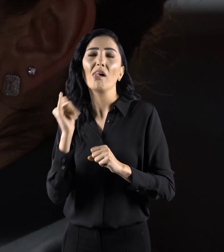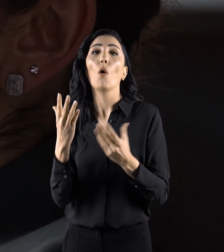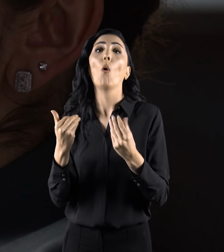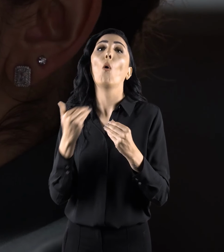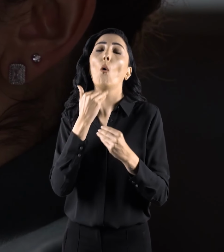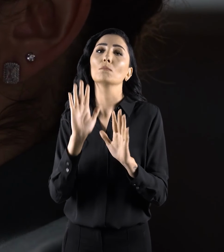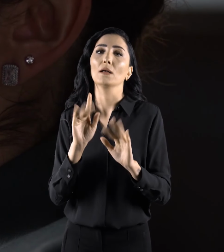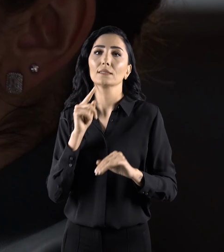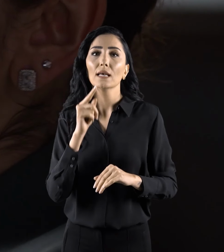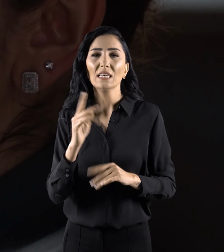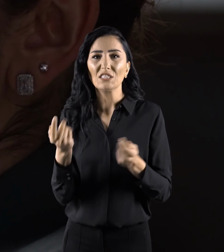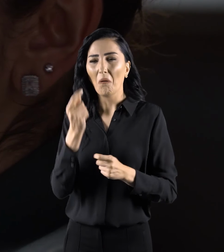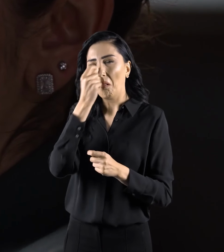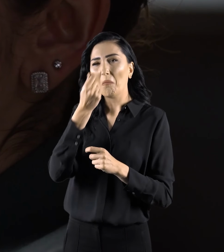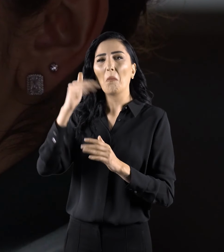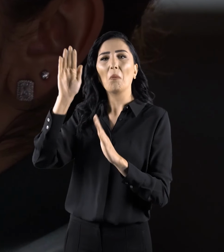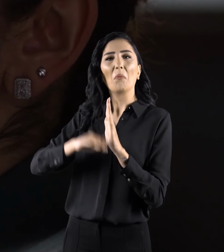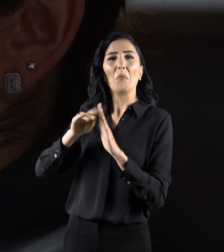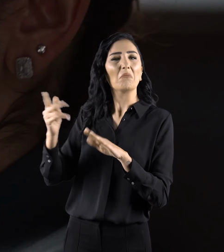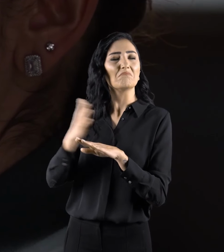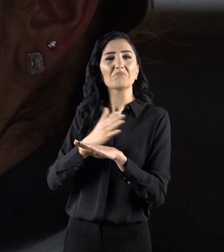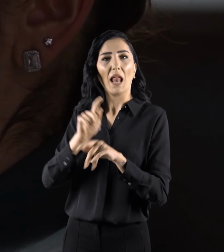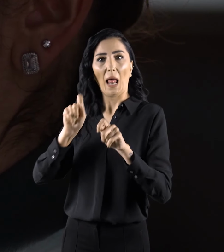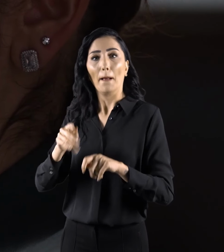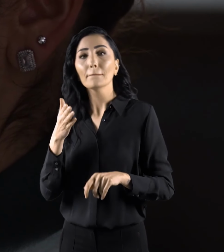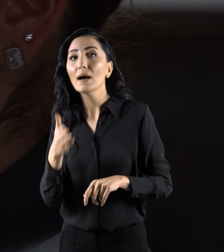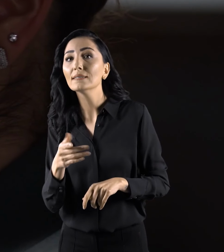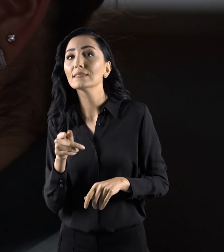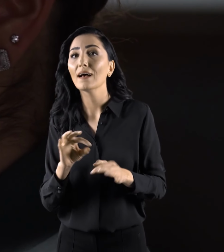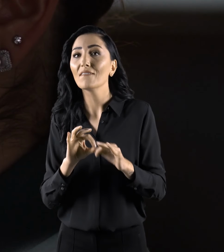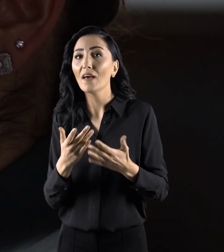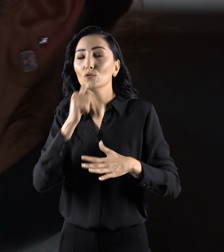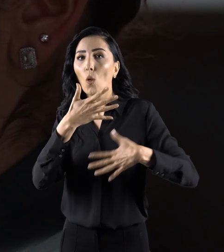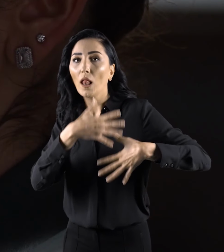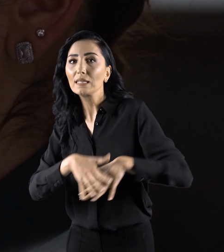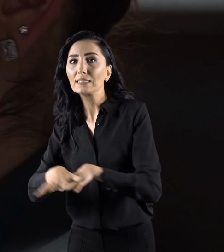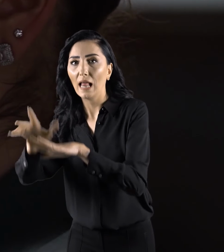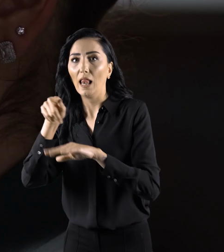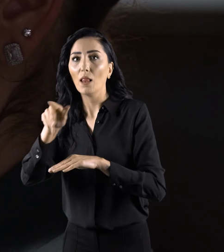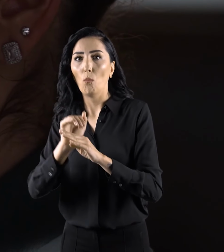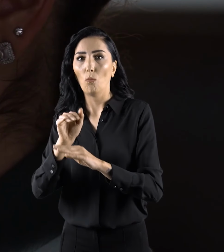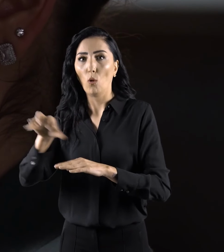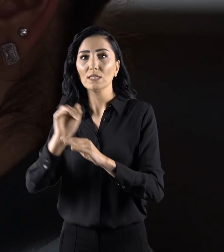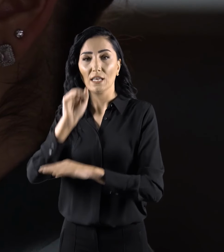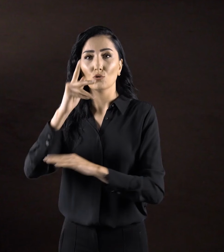Eğer işin kolayına kaçıp ucuz materyallere yönelirsek ve sel bölgesinde yaşıyorsak